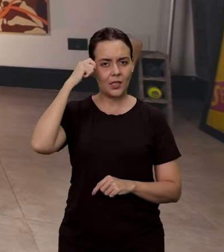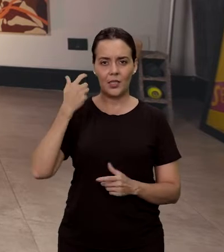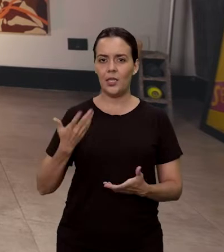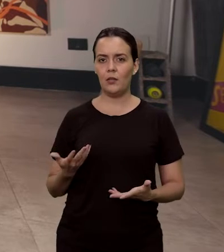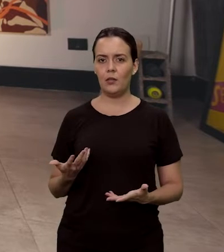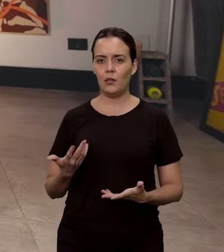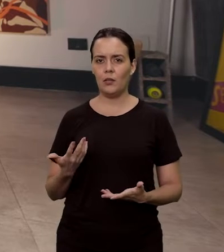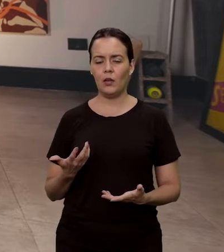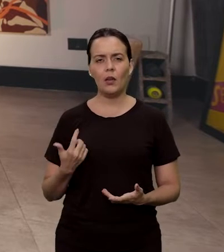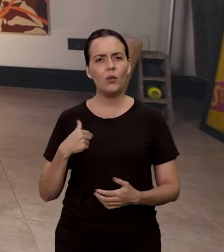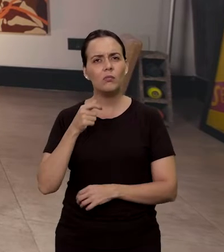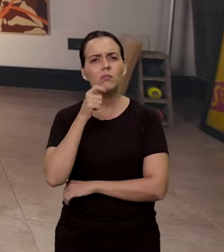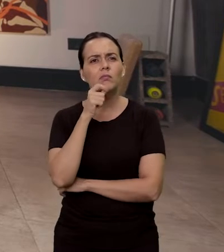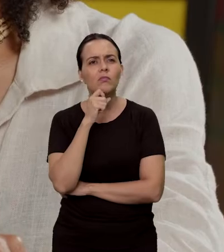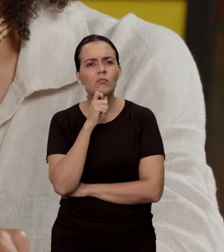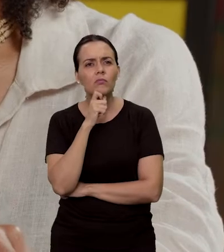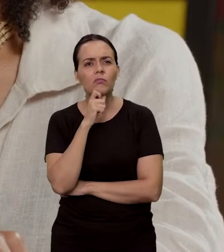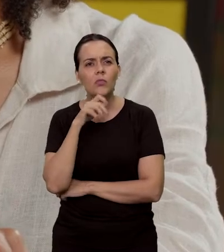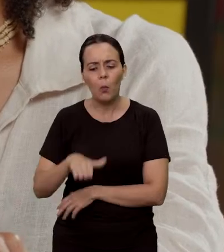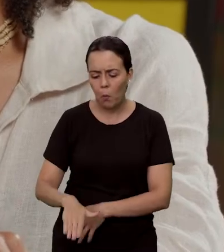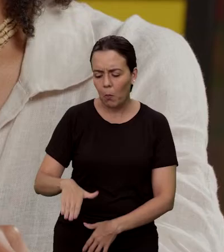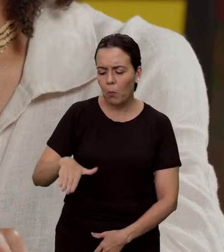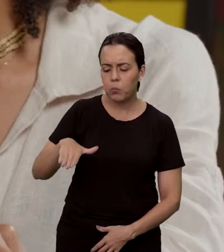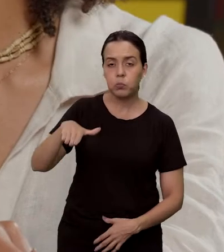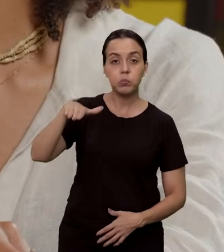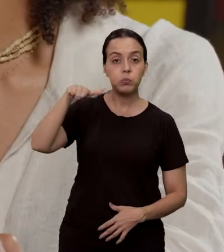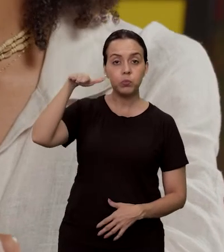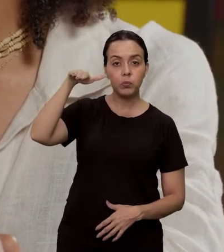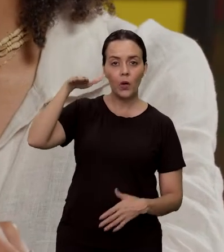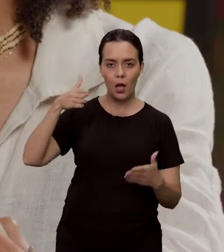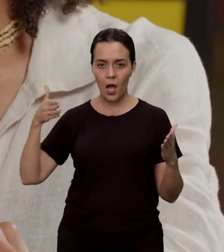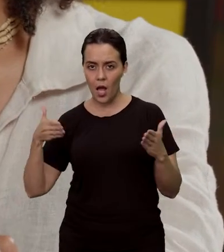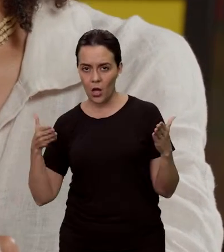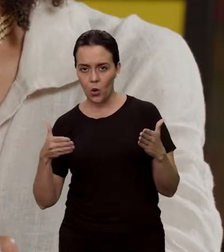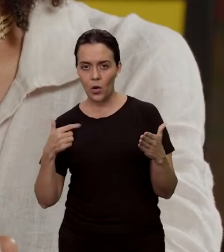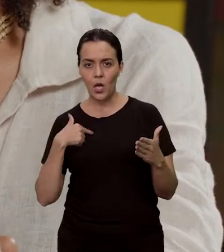então eu cresci sem esse referencial. Então eu me vejo tendo que trazer um slogan